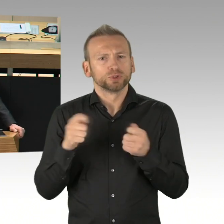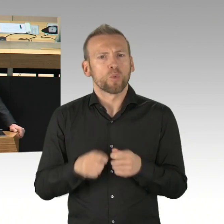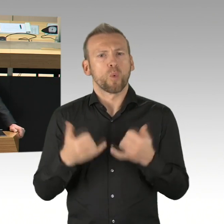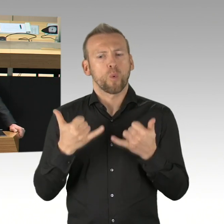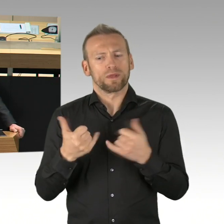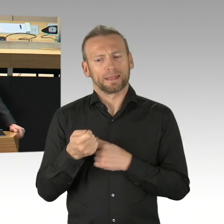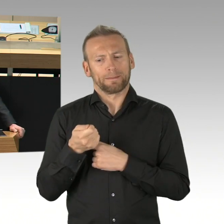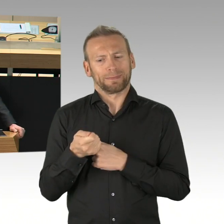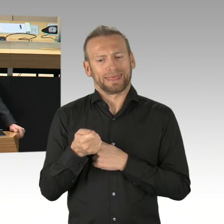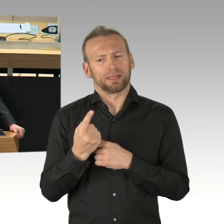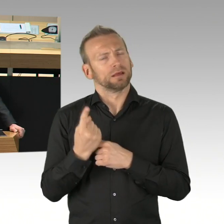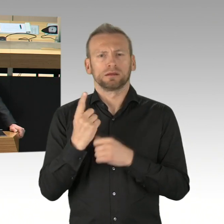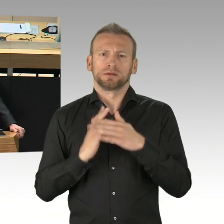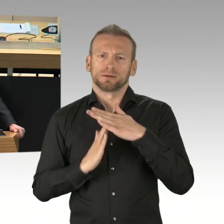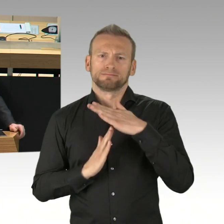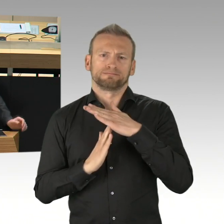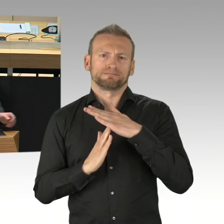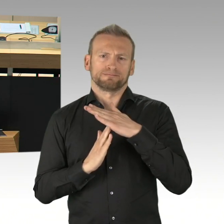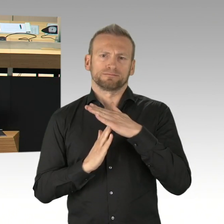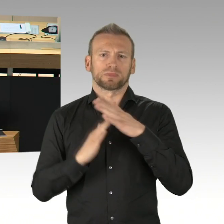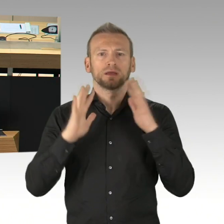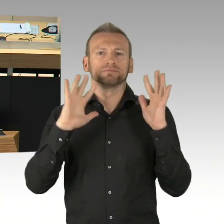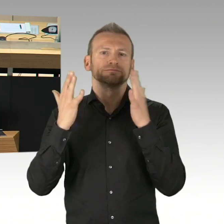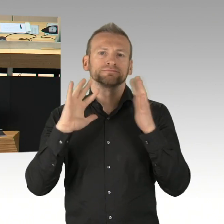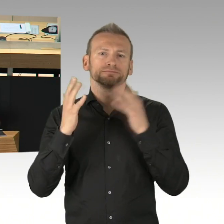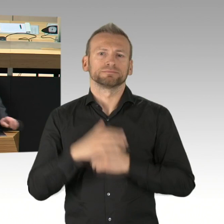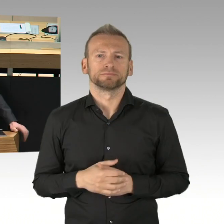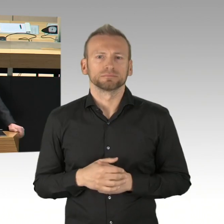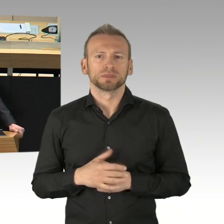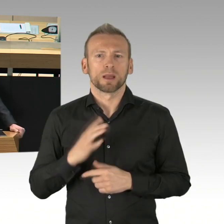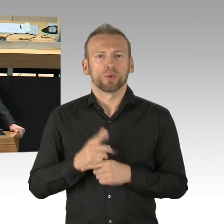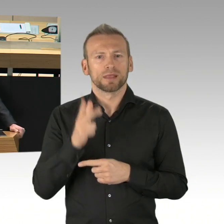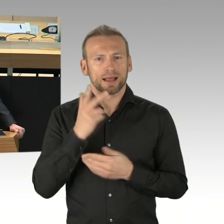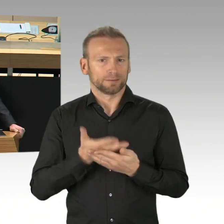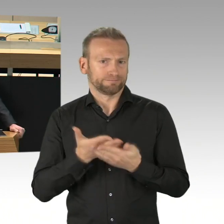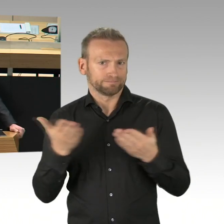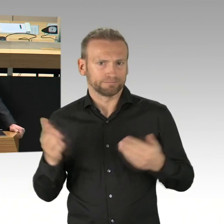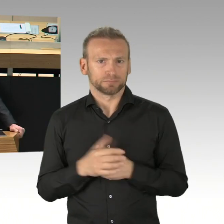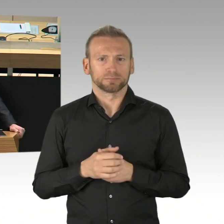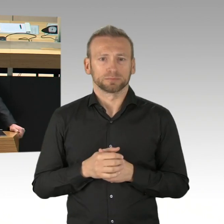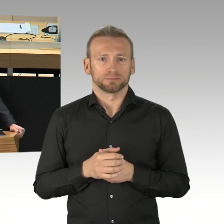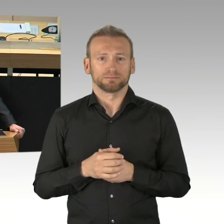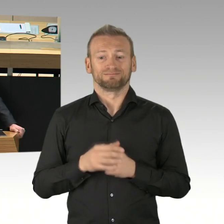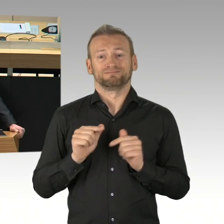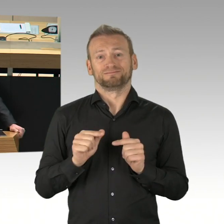(Präsidium) Ich bitte jetzt, noch mal einen kurzen Moment zuzuhören, bitte. (Rednerwechsel) ... möchte ich sagen, macht es gut.